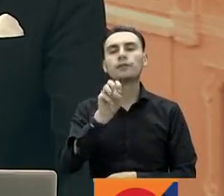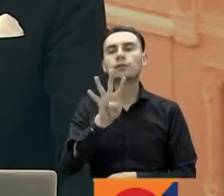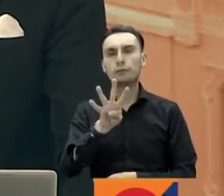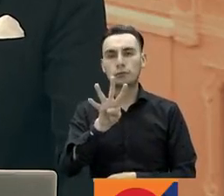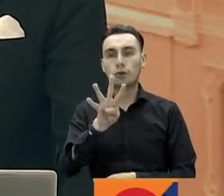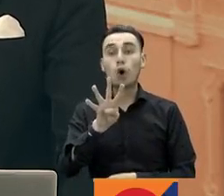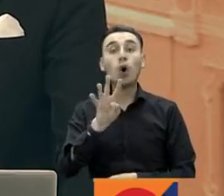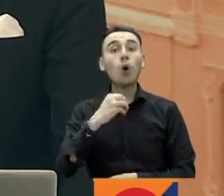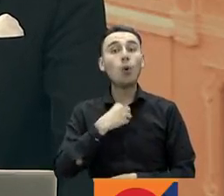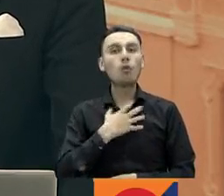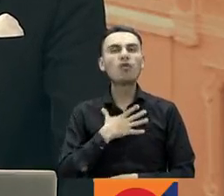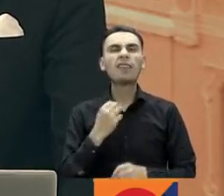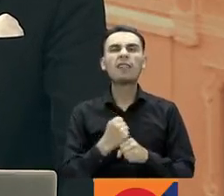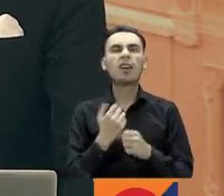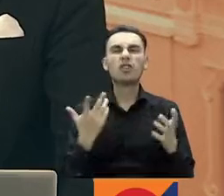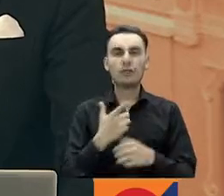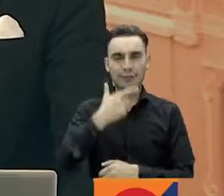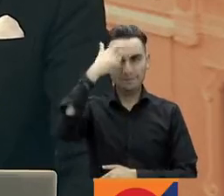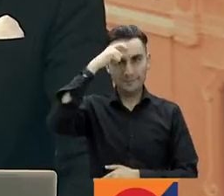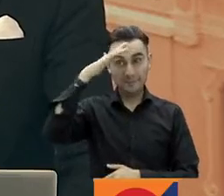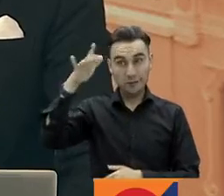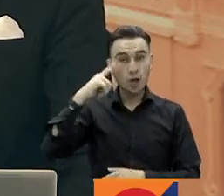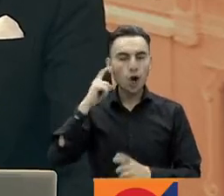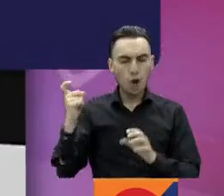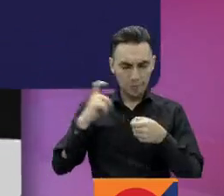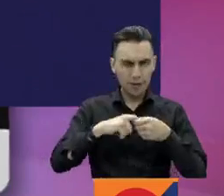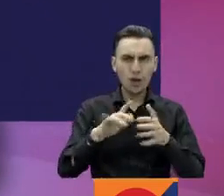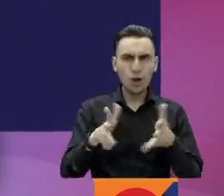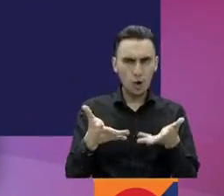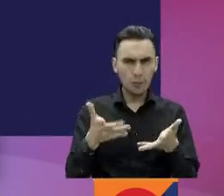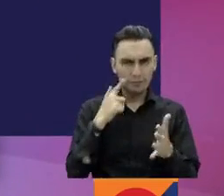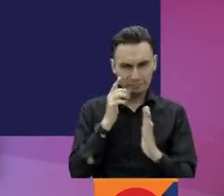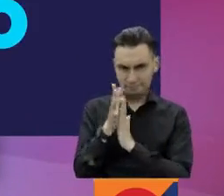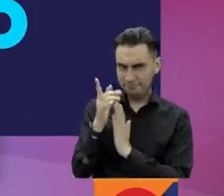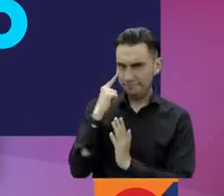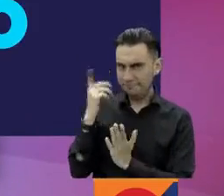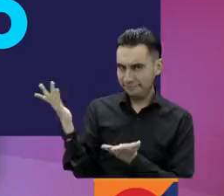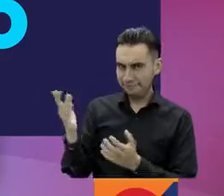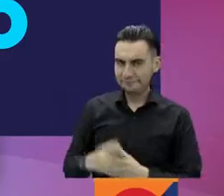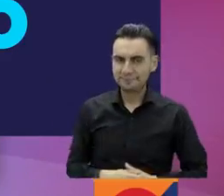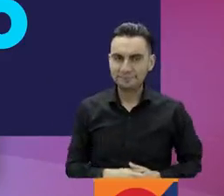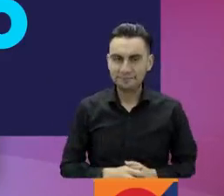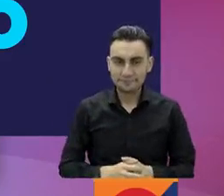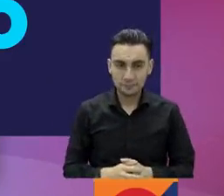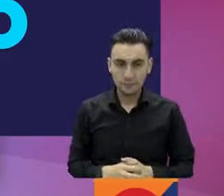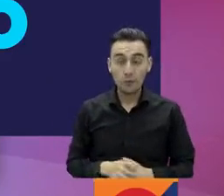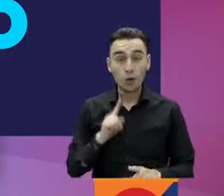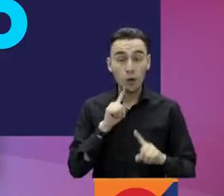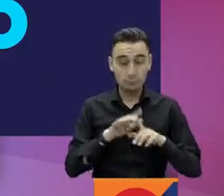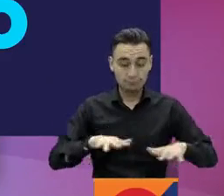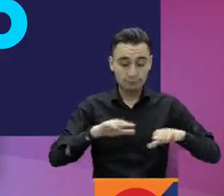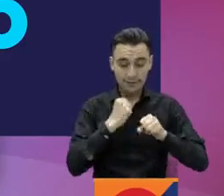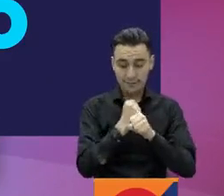SECTOR PETROLERO PORQUE HAY OPORTUNIDADES LABORALES, SON 204 VACANTES PARA TRABAJAR